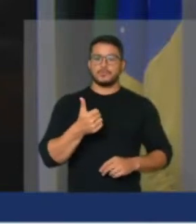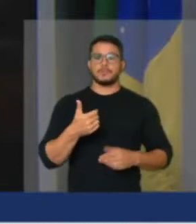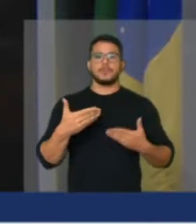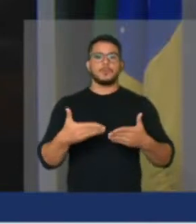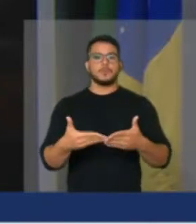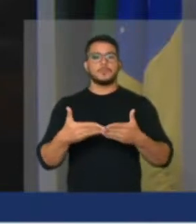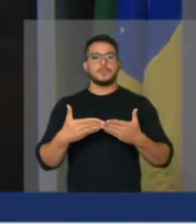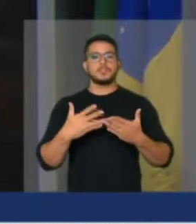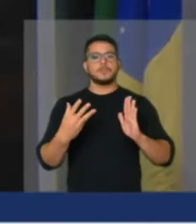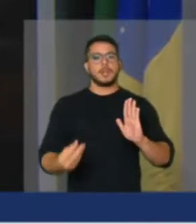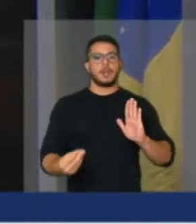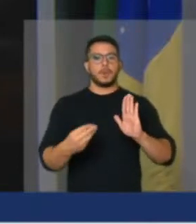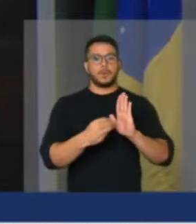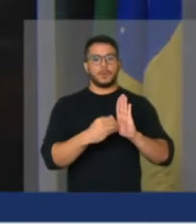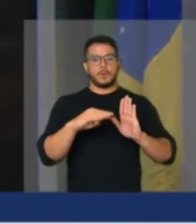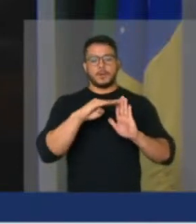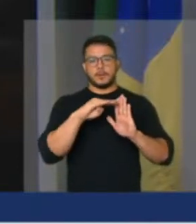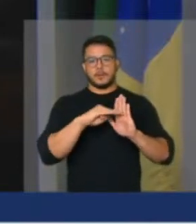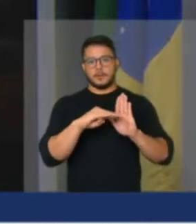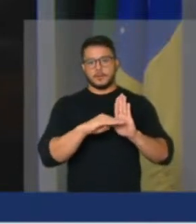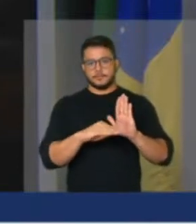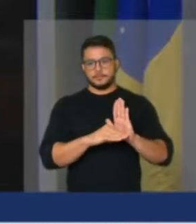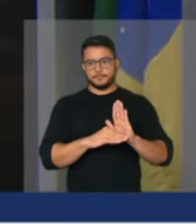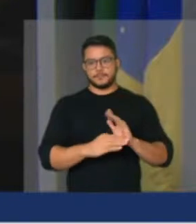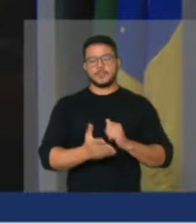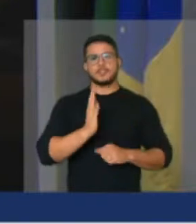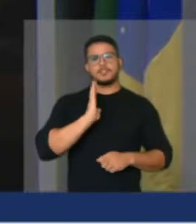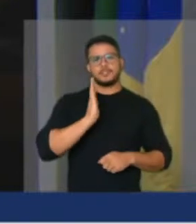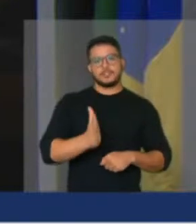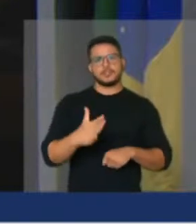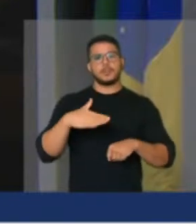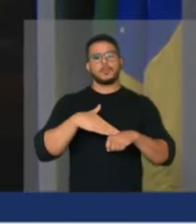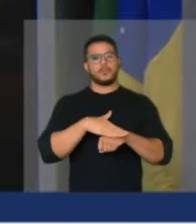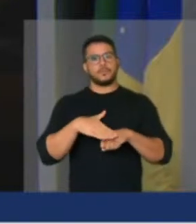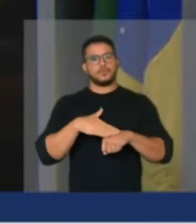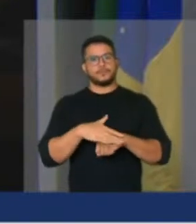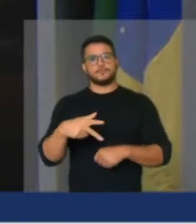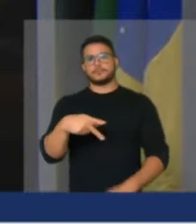PRESIDENTE DA CÂMARA, COM AS LIDERANÇAS DO GOVERNO NESTA